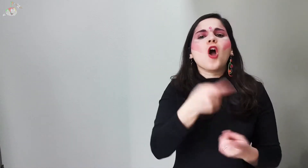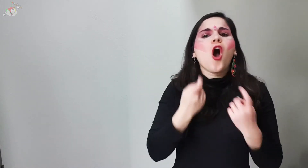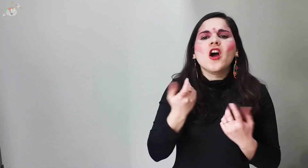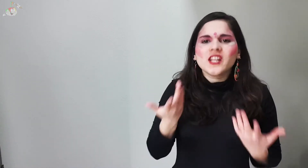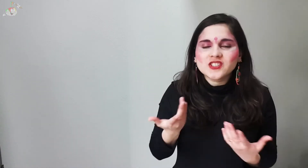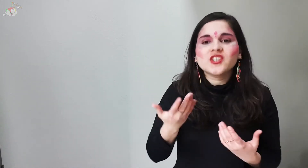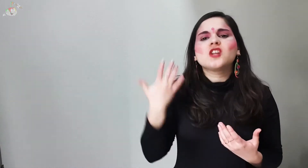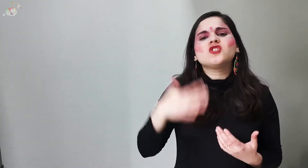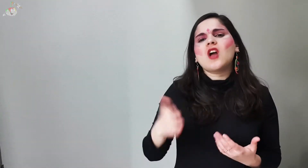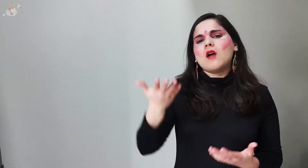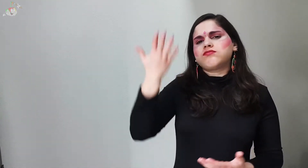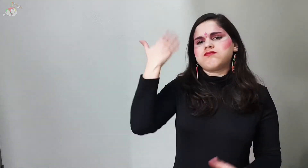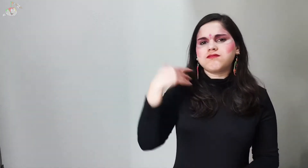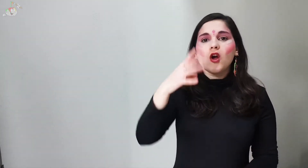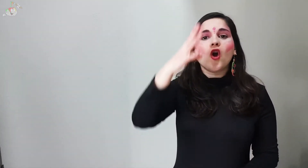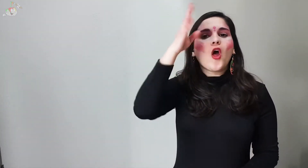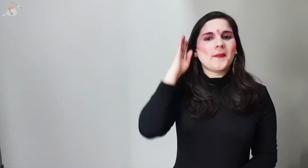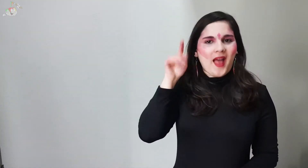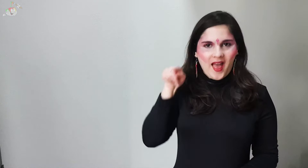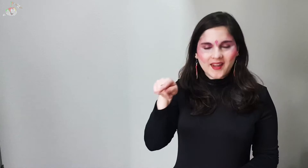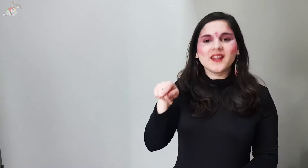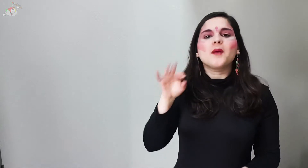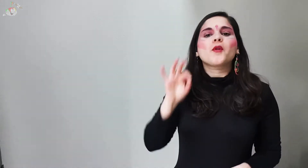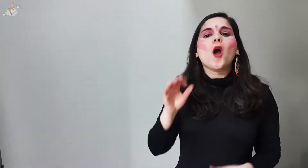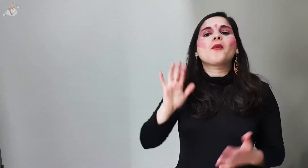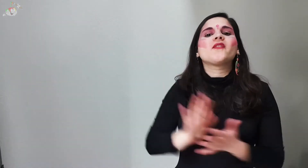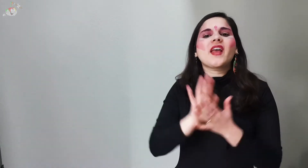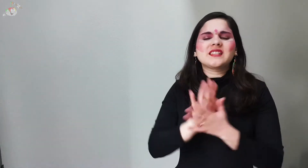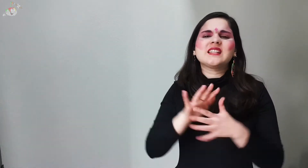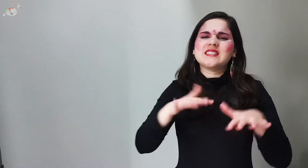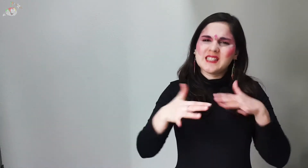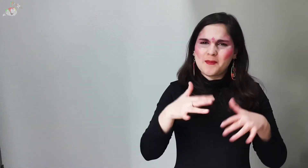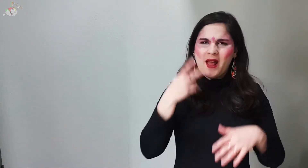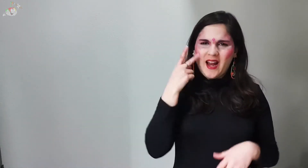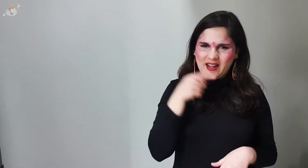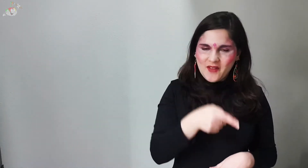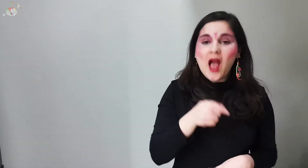Questi dolci derivano dai romani, proprio da una festa simile al carnevale